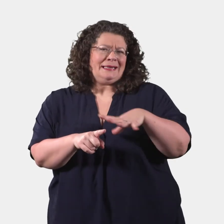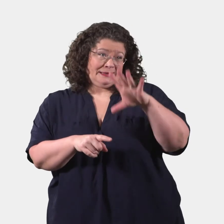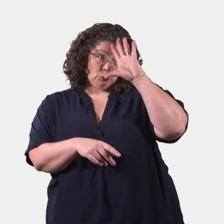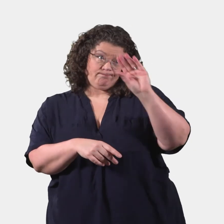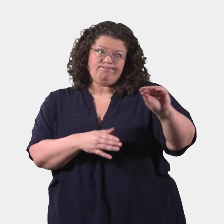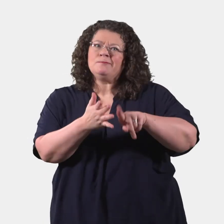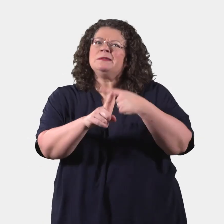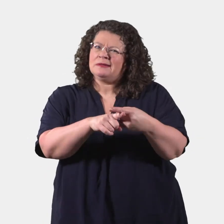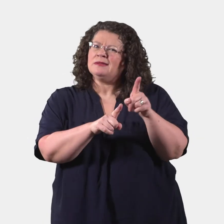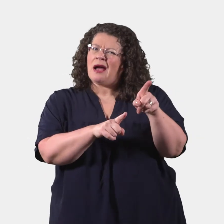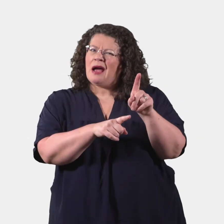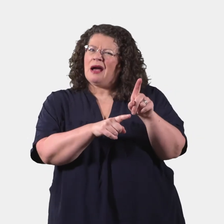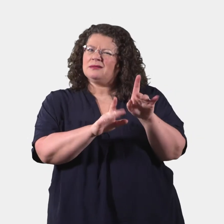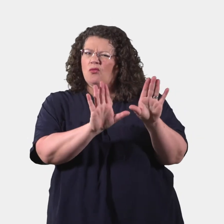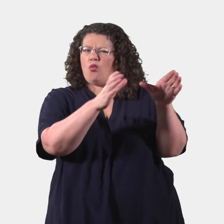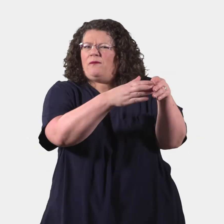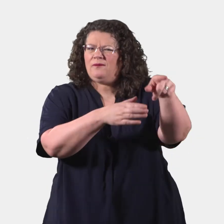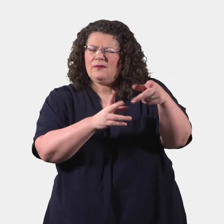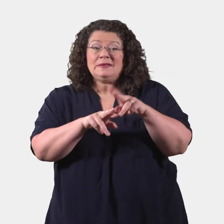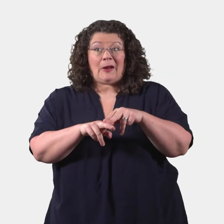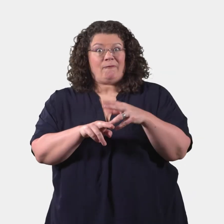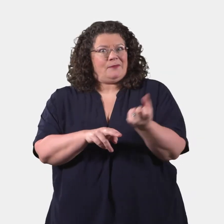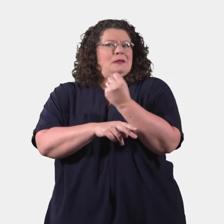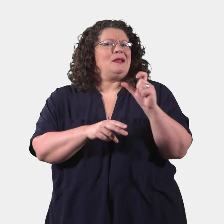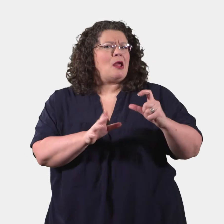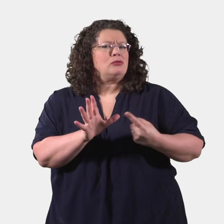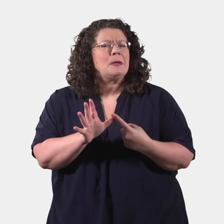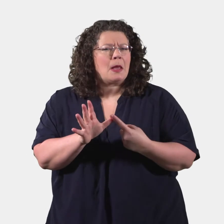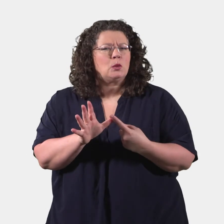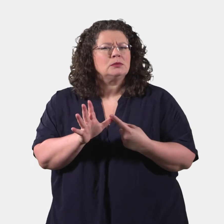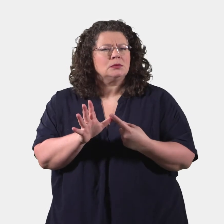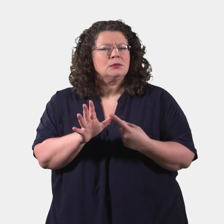Efallai y bydd yn rhaid i chi dalu treth ar eich Lwfans Gofalwyr chi.